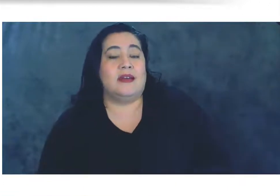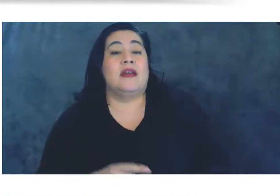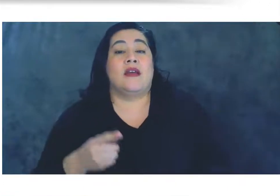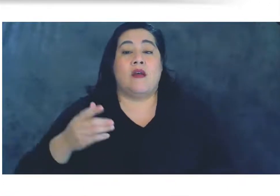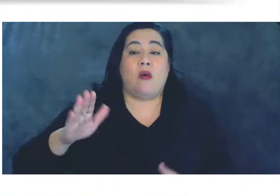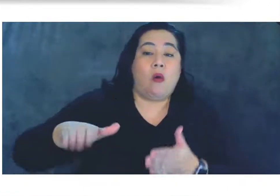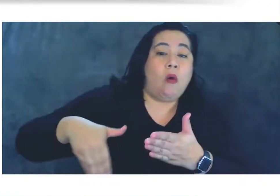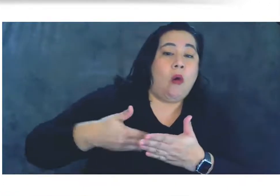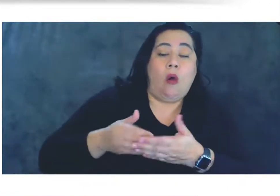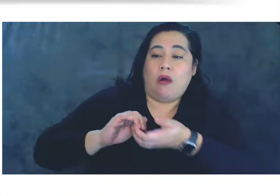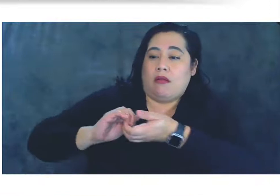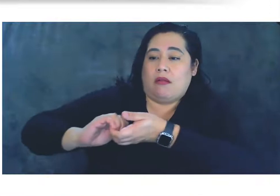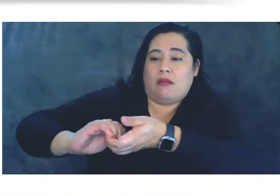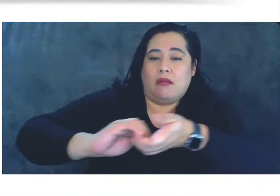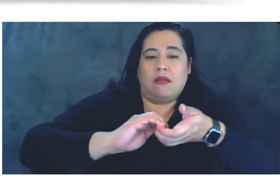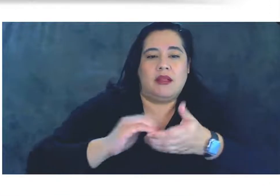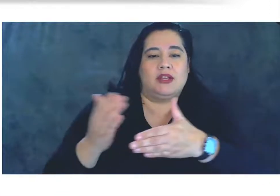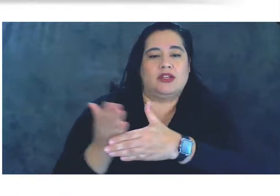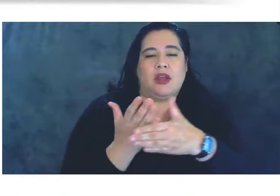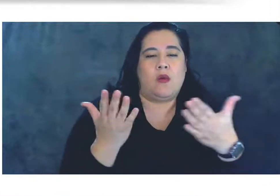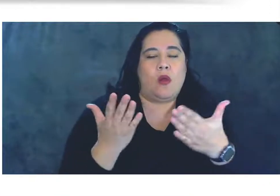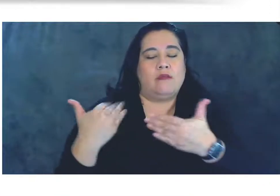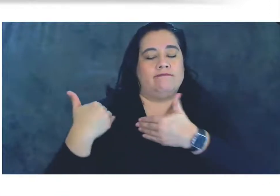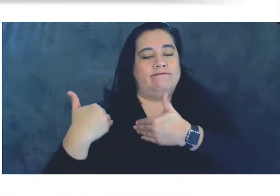La responsabilidad colectiva por el aprendizaje.